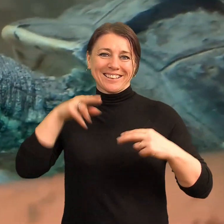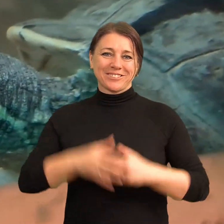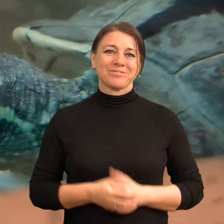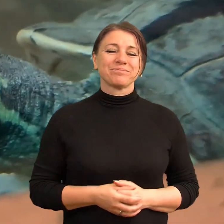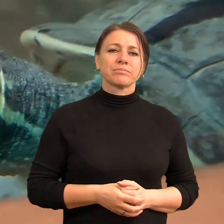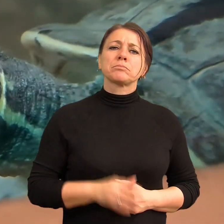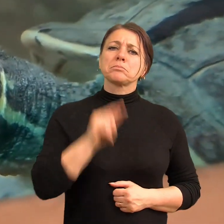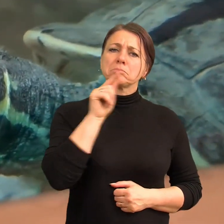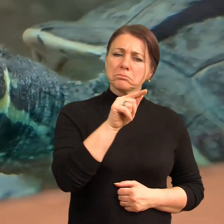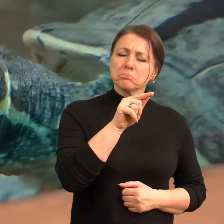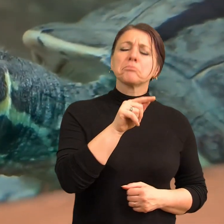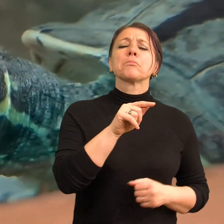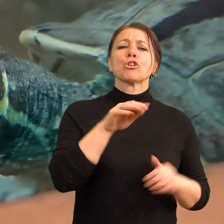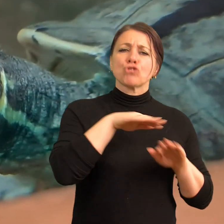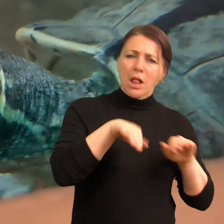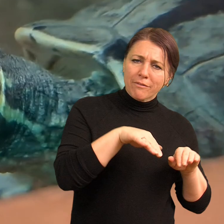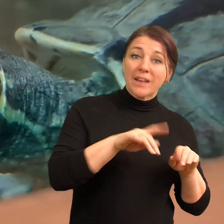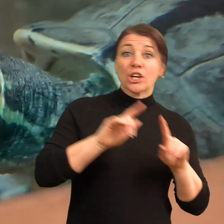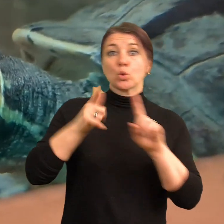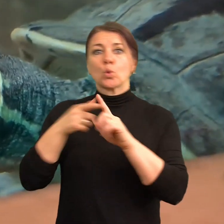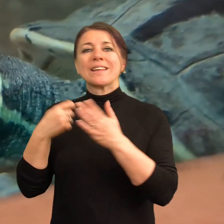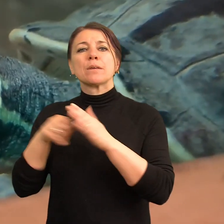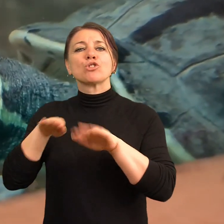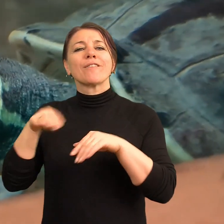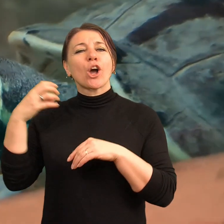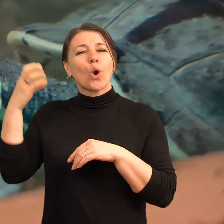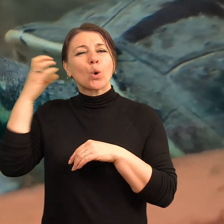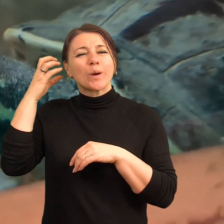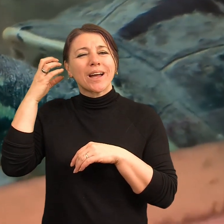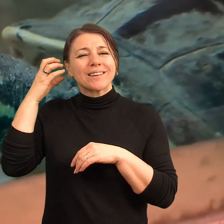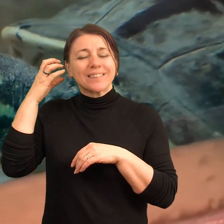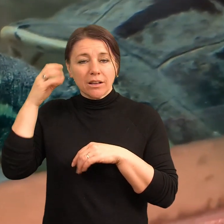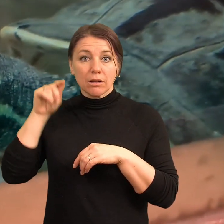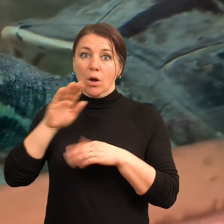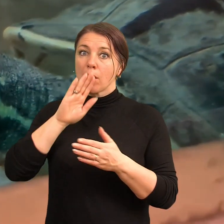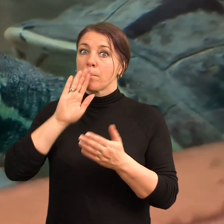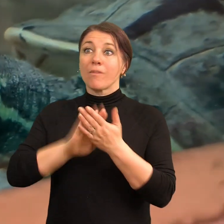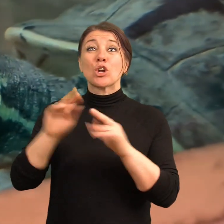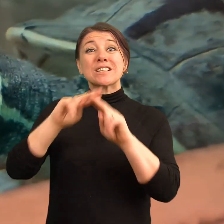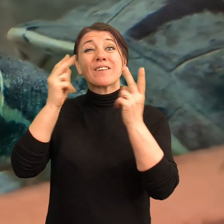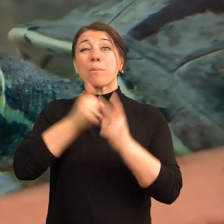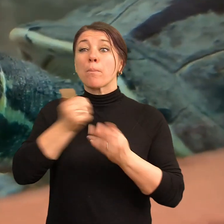Krom batagurů obývají pavilon čambal také želvy korunkaté, u kterých se zde podařil vůbec první odchov na světě